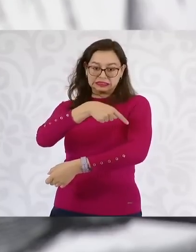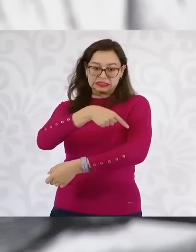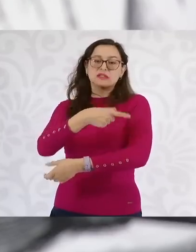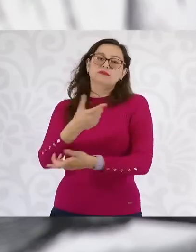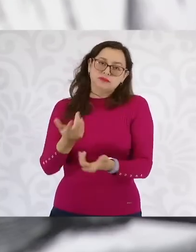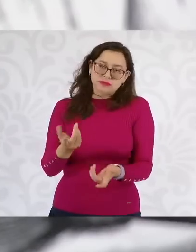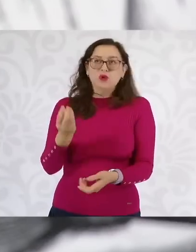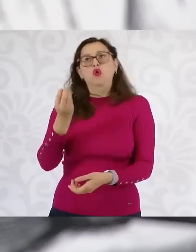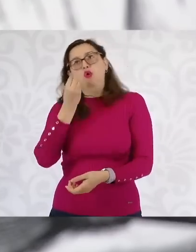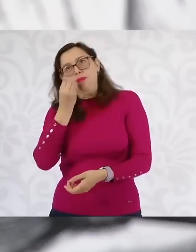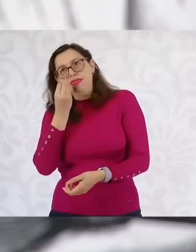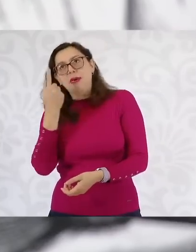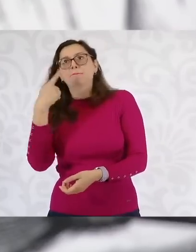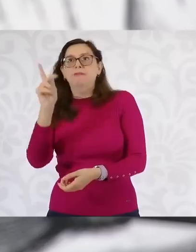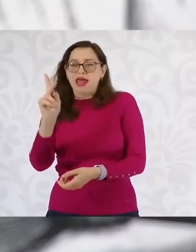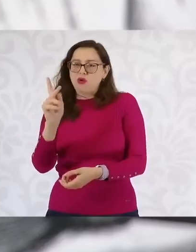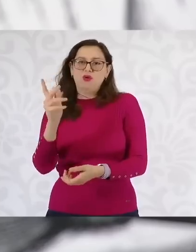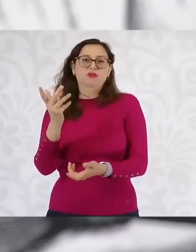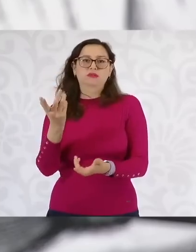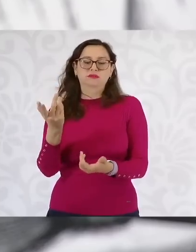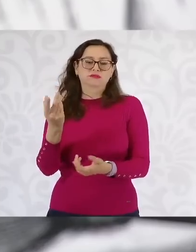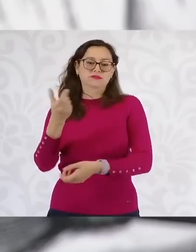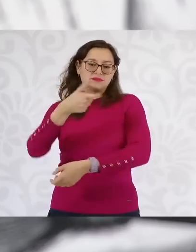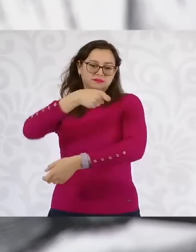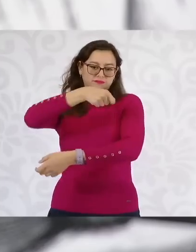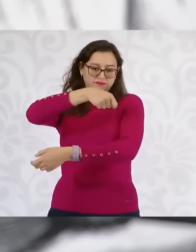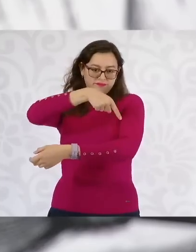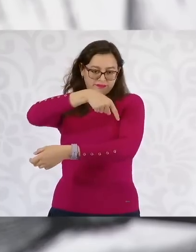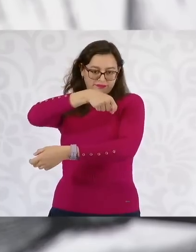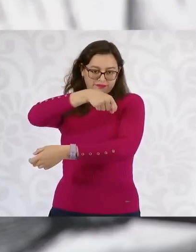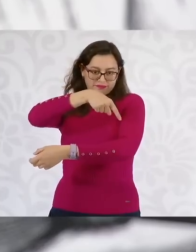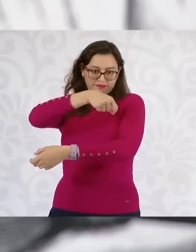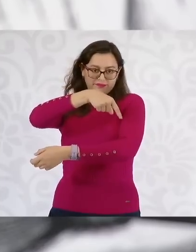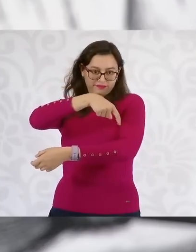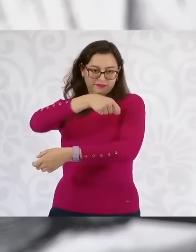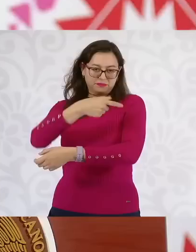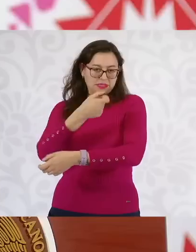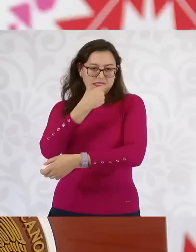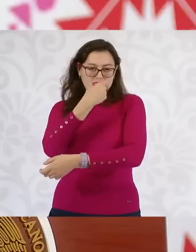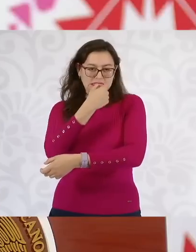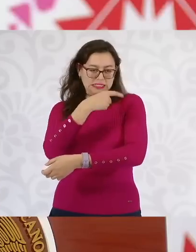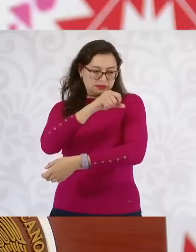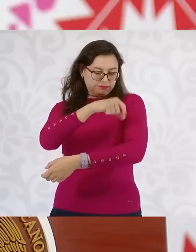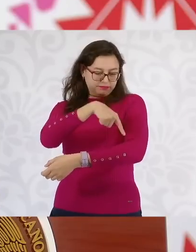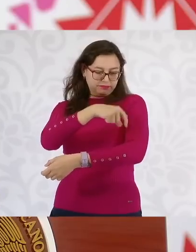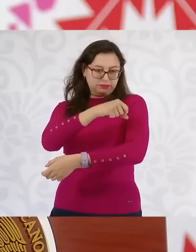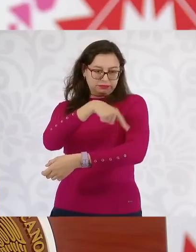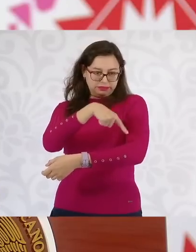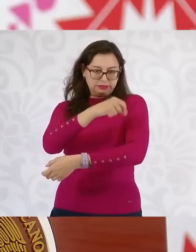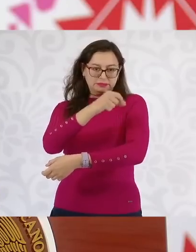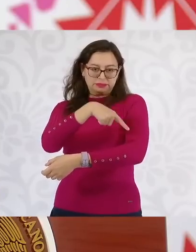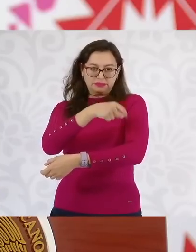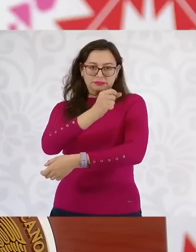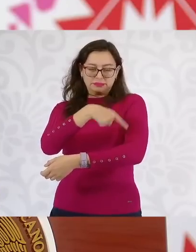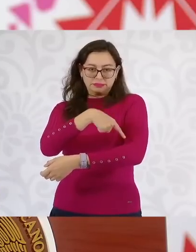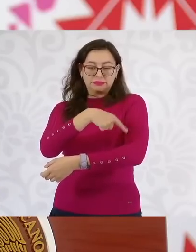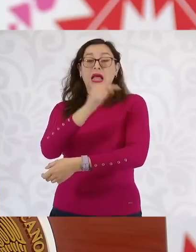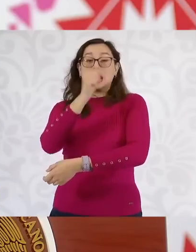eh presuntamente venía contaminado eh se están haciendo Todavía todas las investigaciones